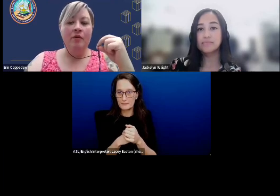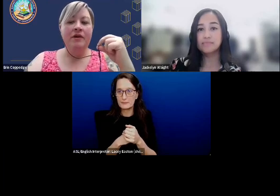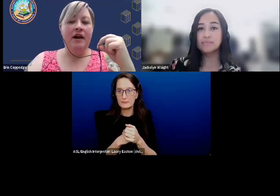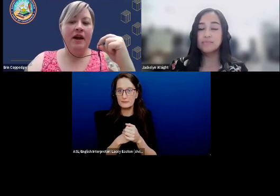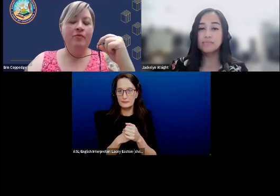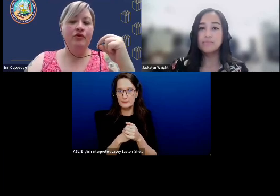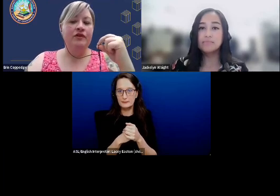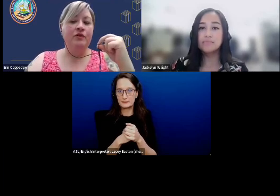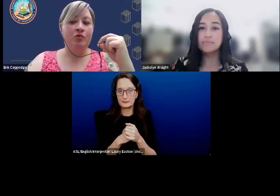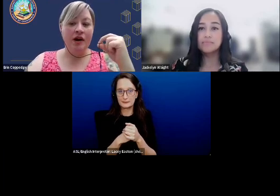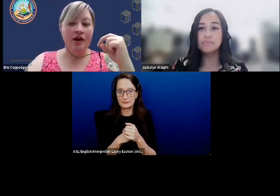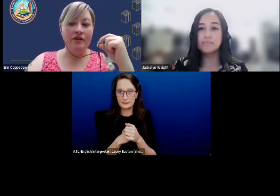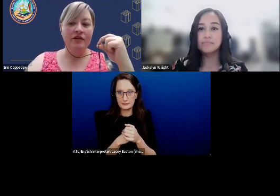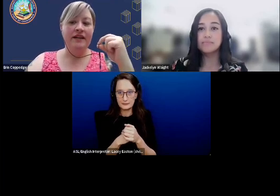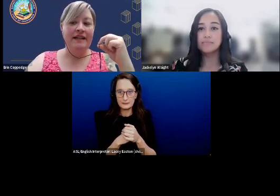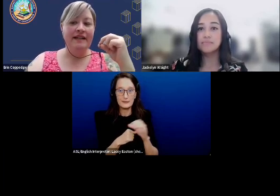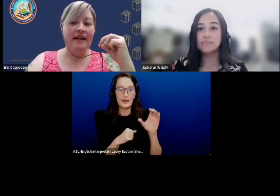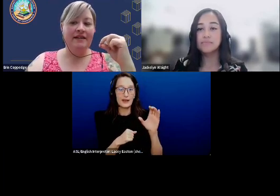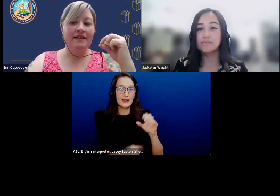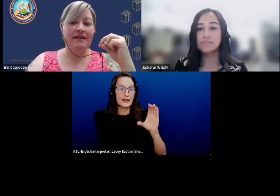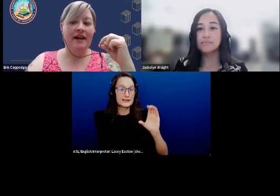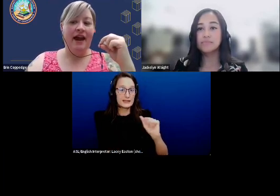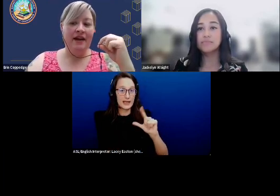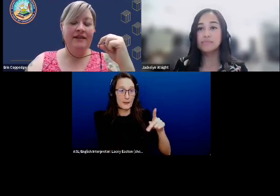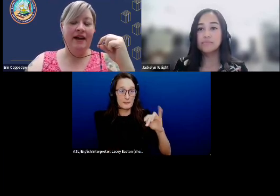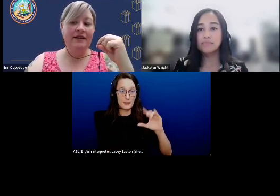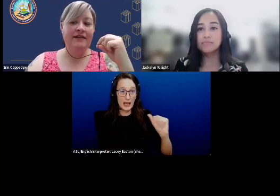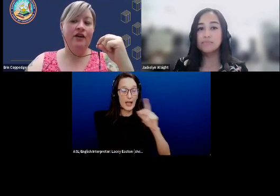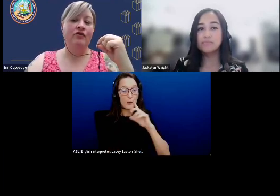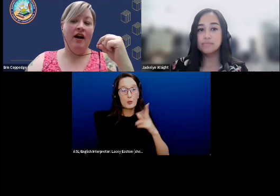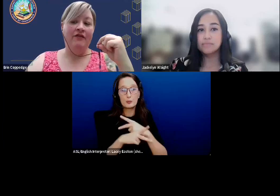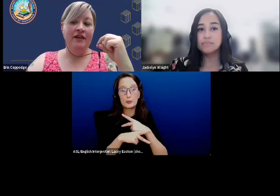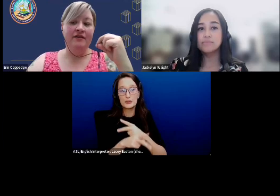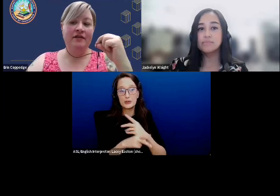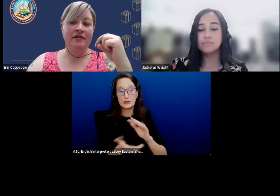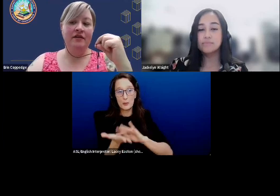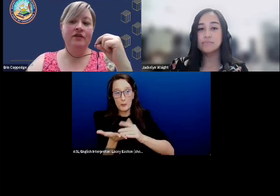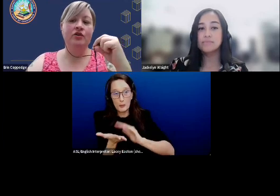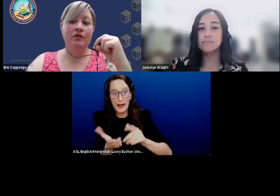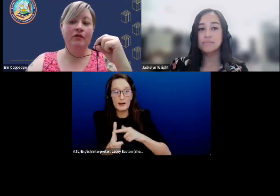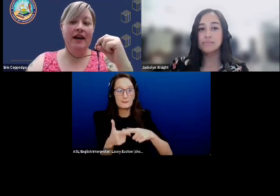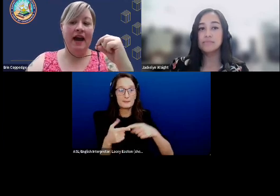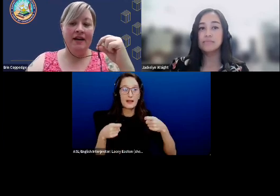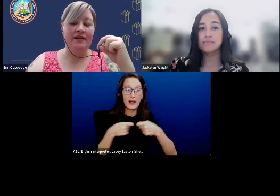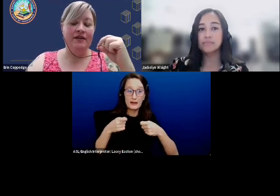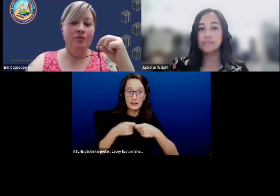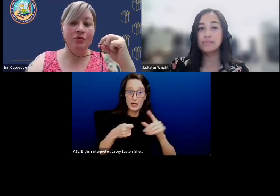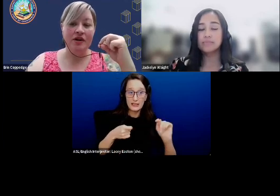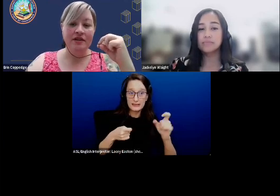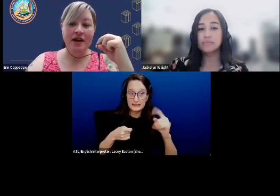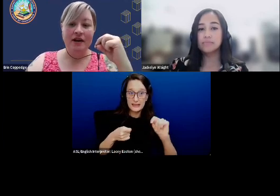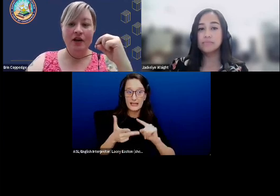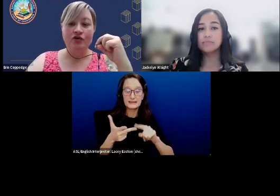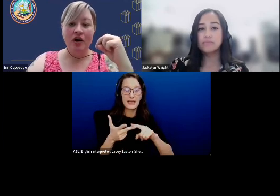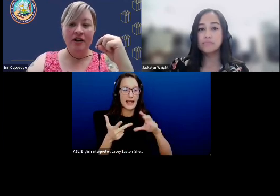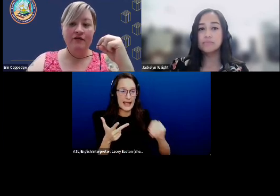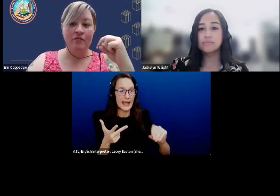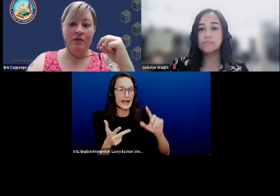CalPIA también produce braille, texto electrónico y gráficos táctiles para brindar acceso a